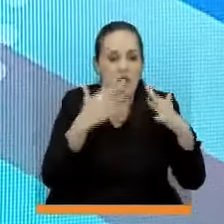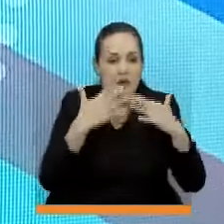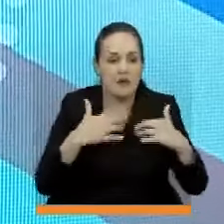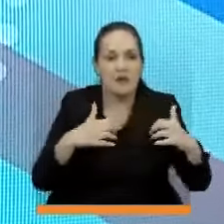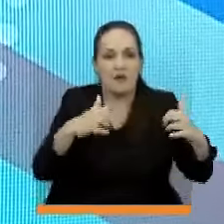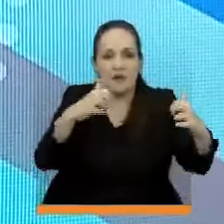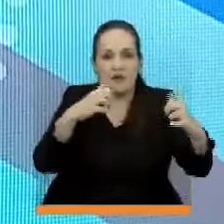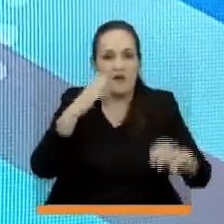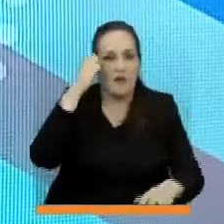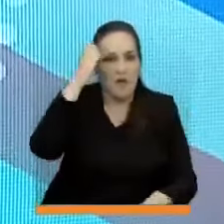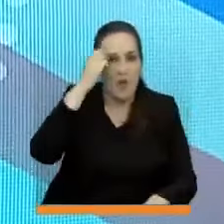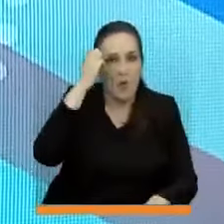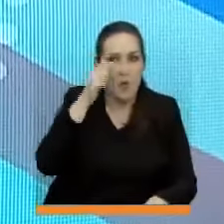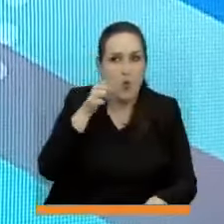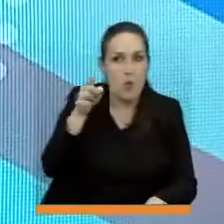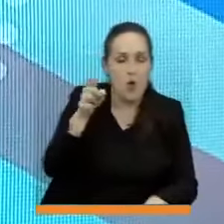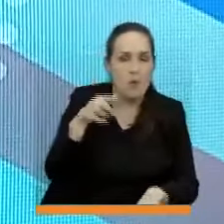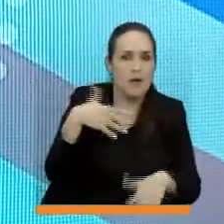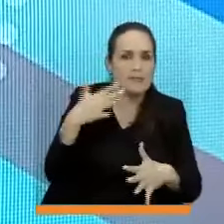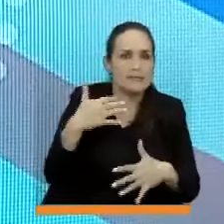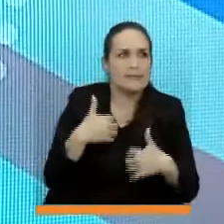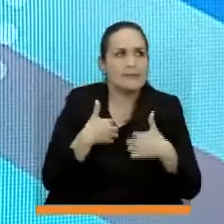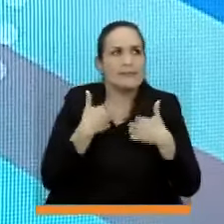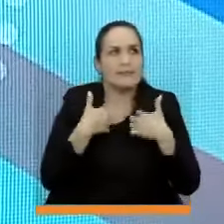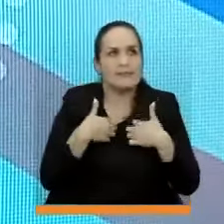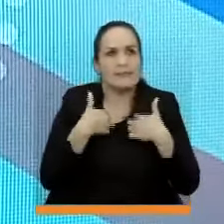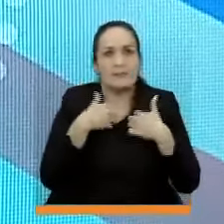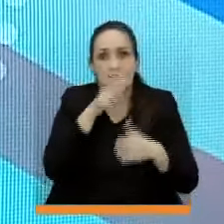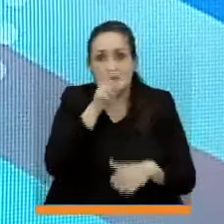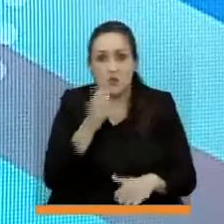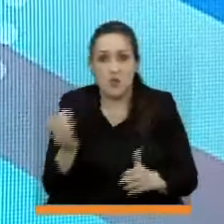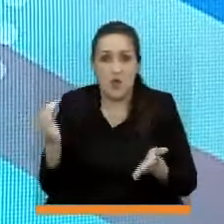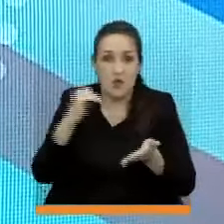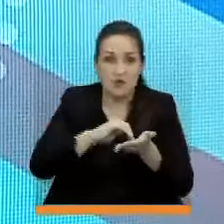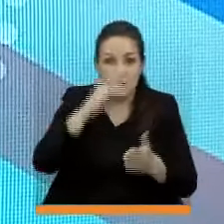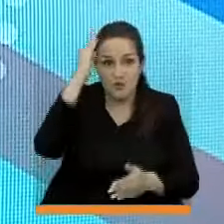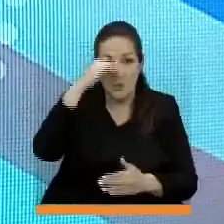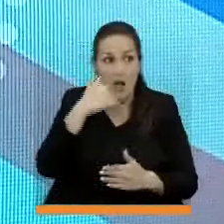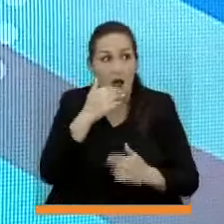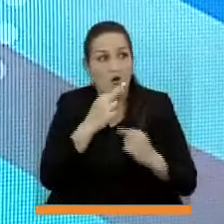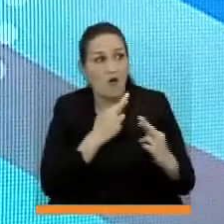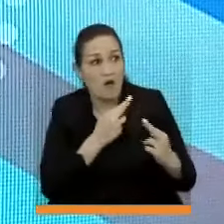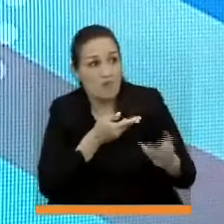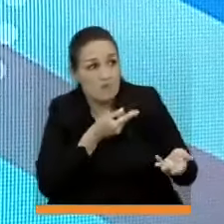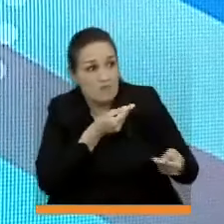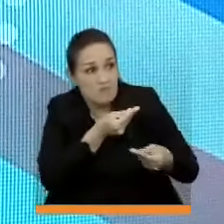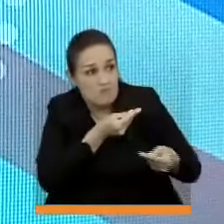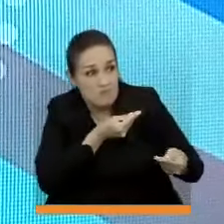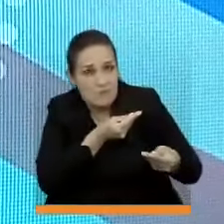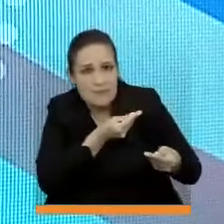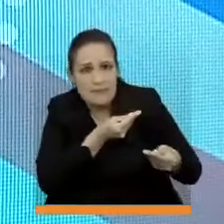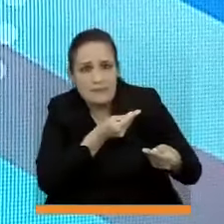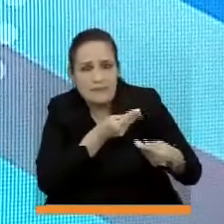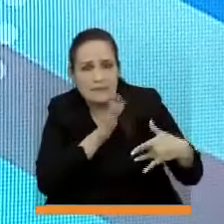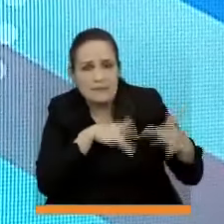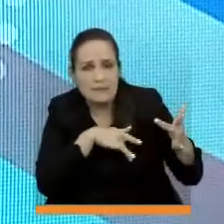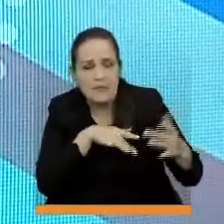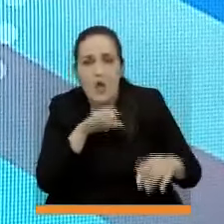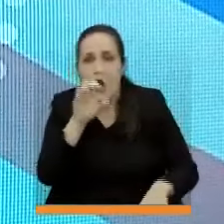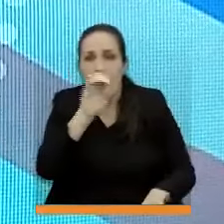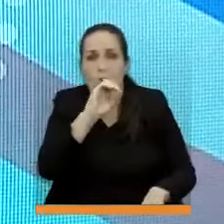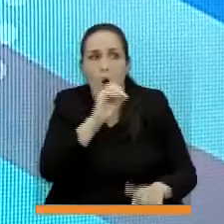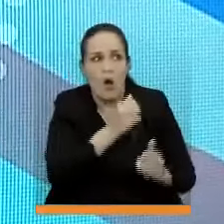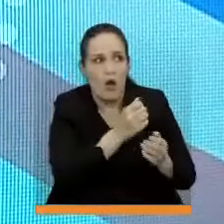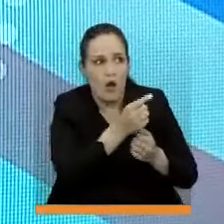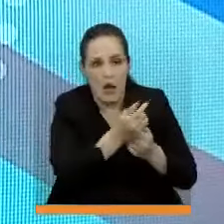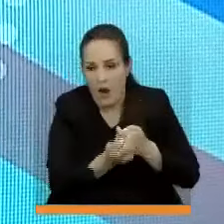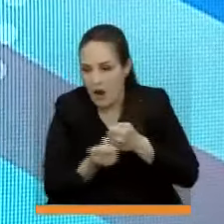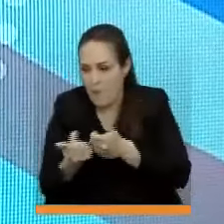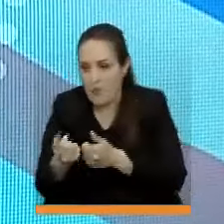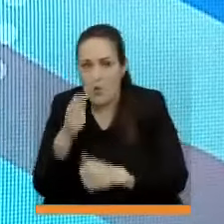QUE PROBABLEMENTE HABLARá